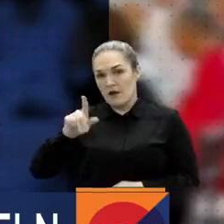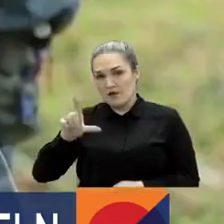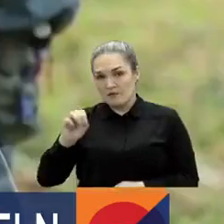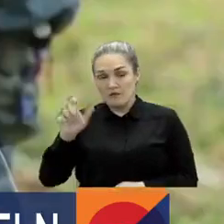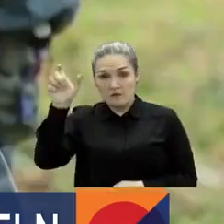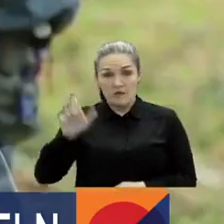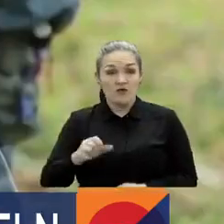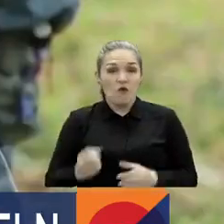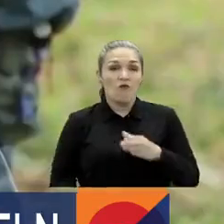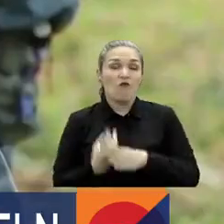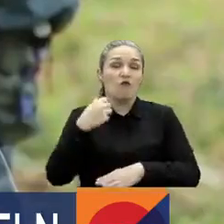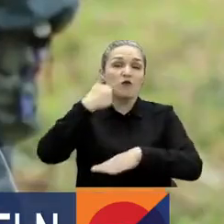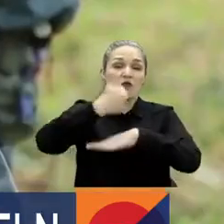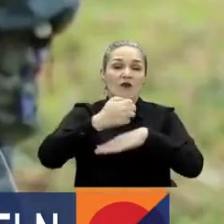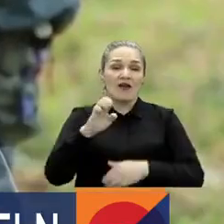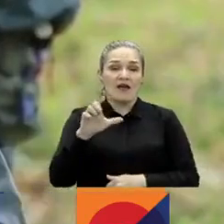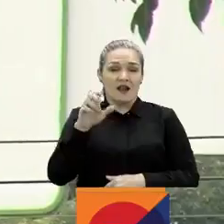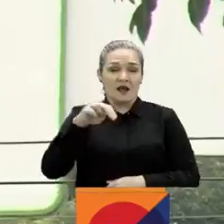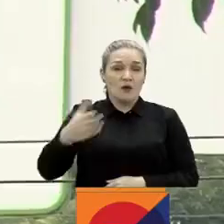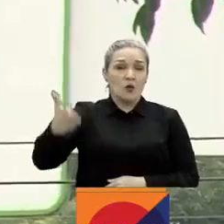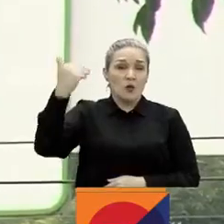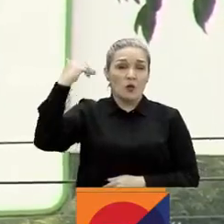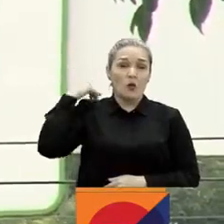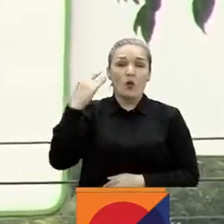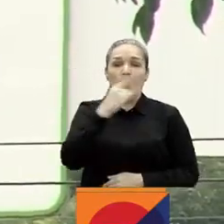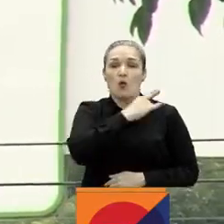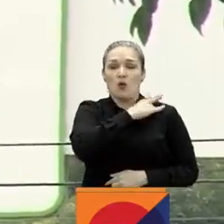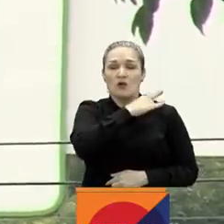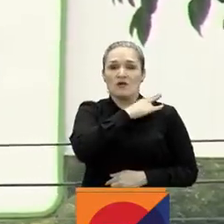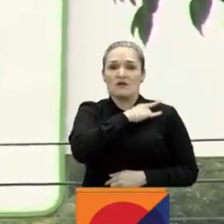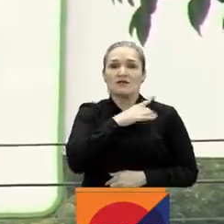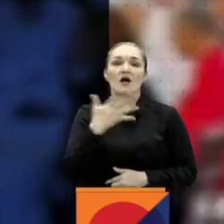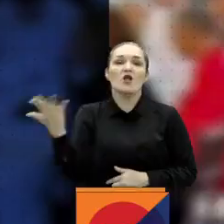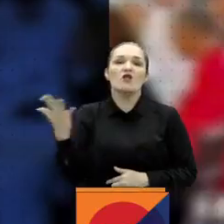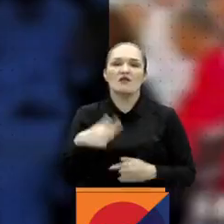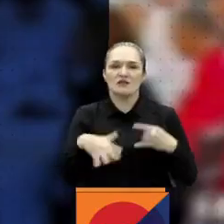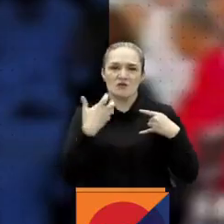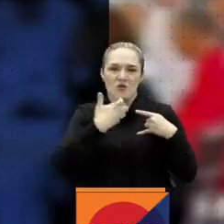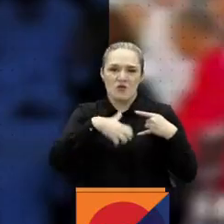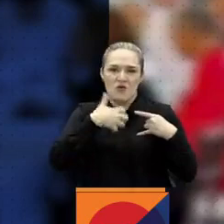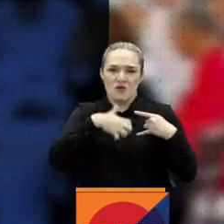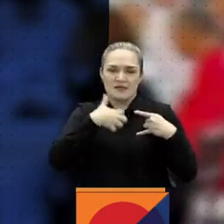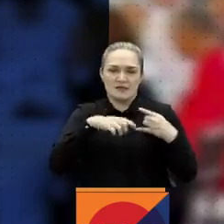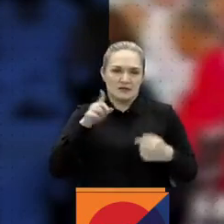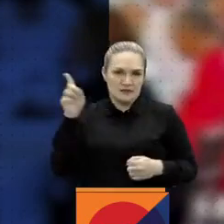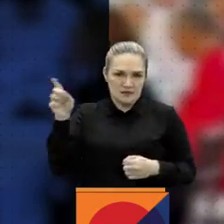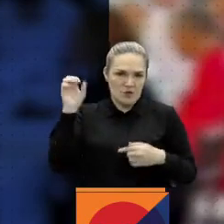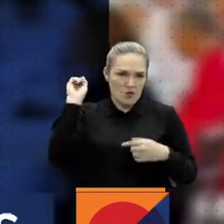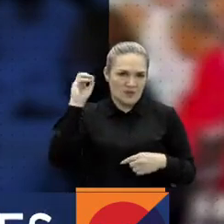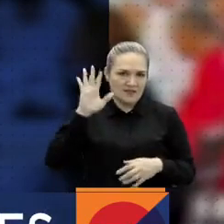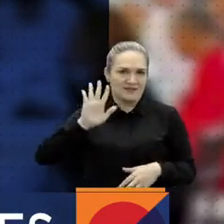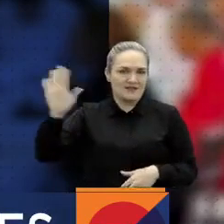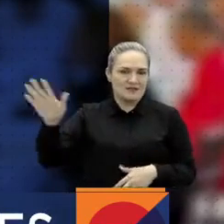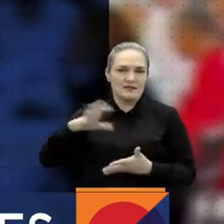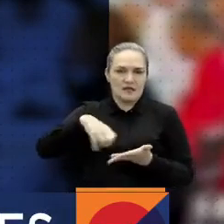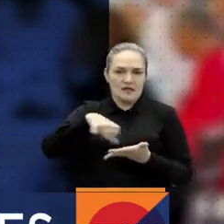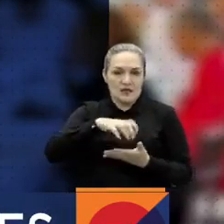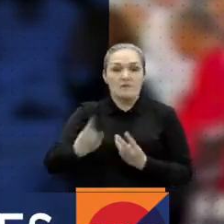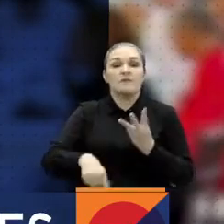EL GRUPO QUE RICHTER, PACODODODO